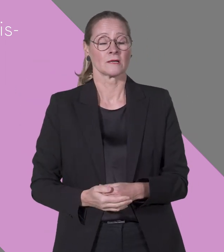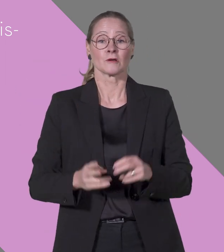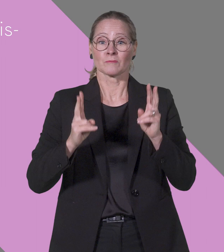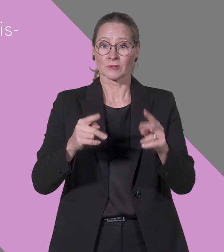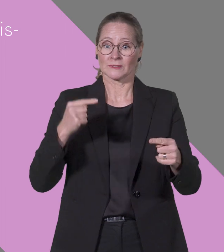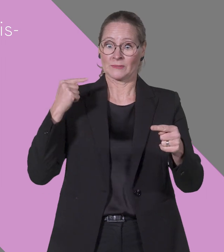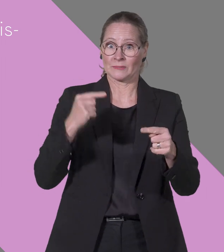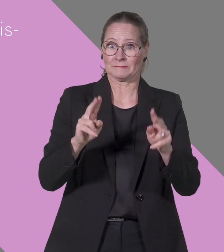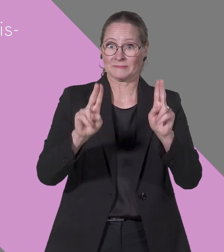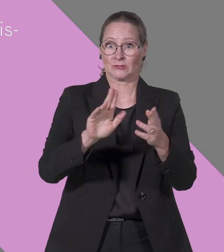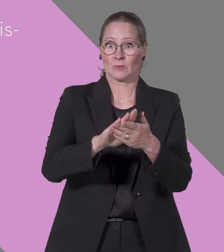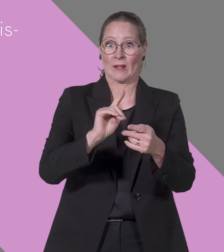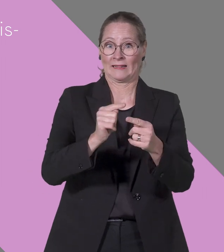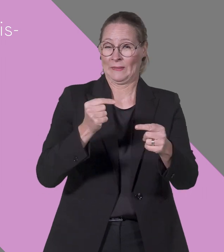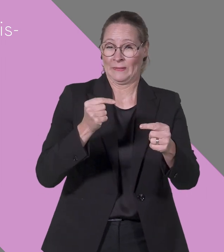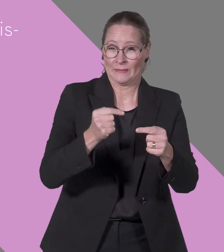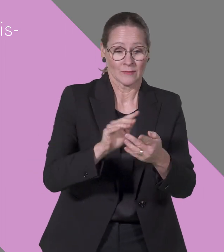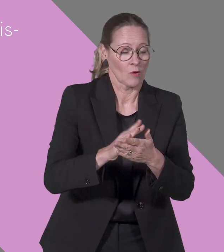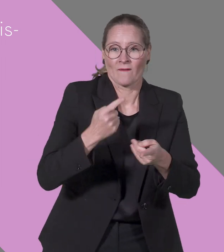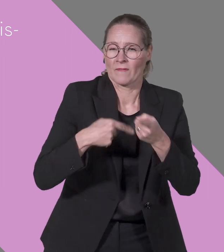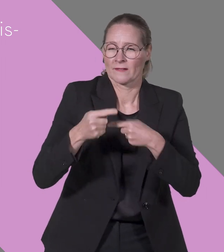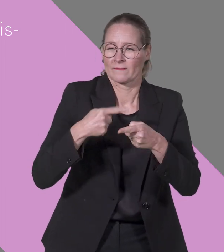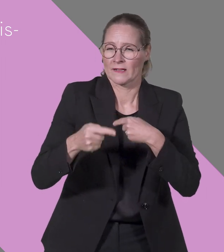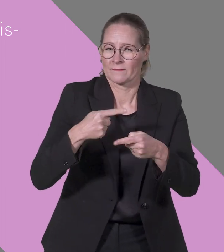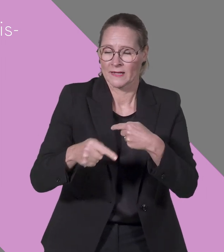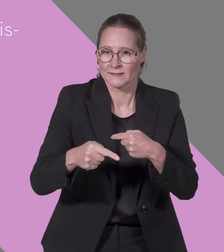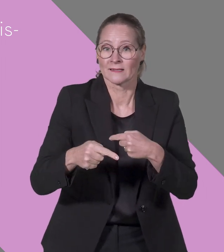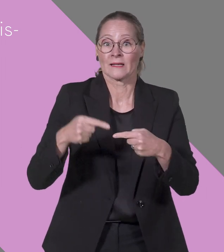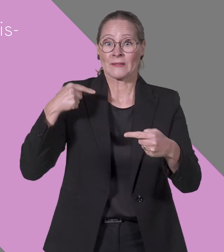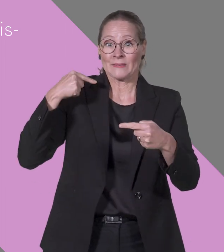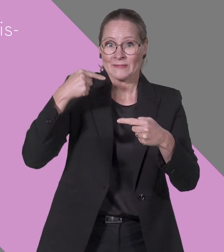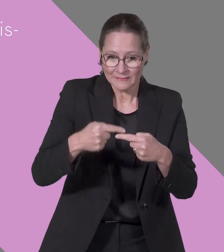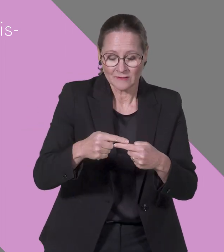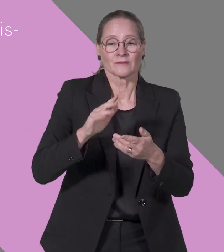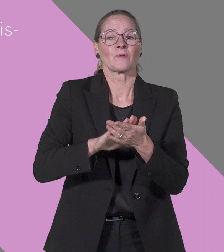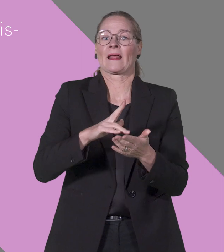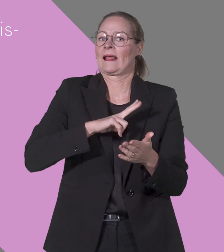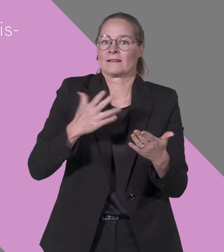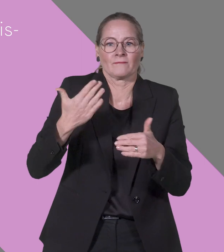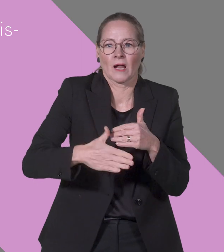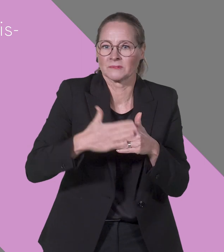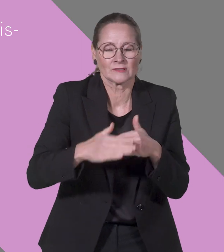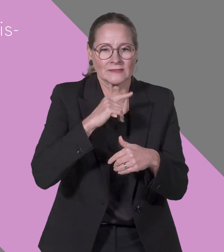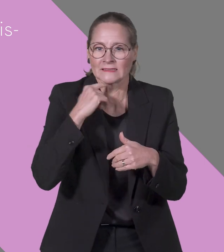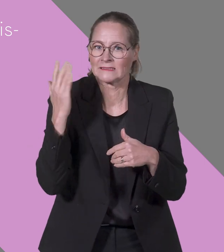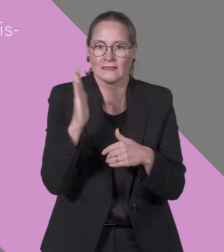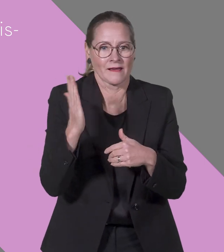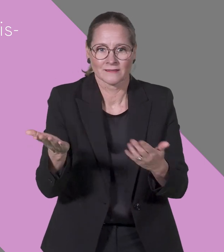Tulkit myös vaihtuvat moneen kertaan ennen varsinaista tulkkaushetkeä, - jolloin tulkkien valmistautumisaika jää lyhyeksi.